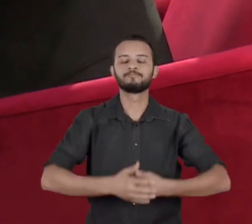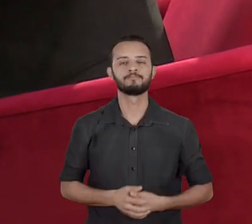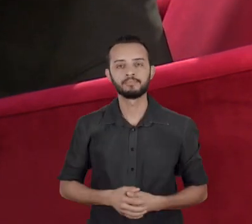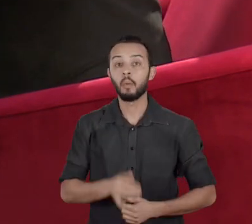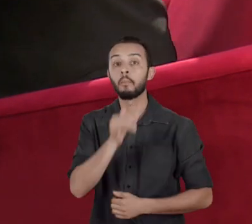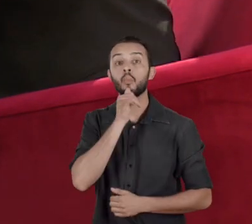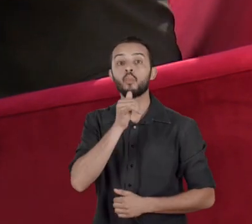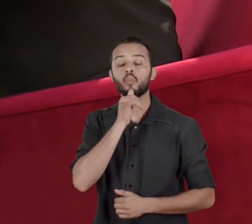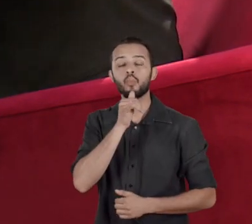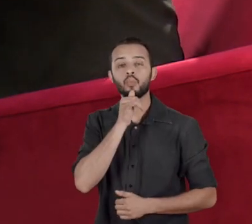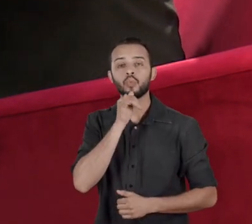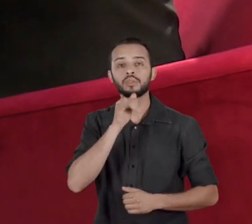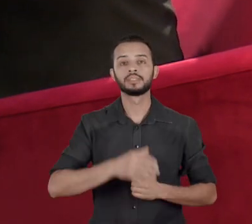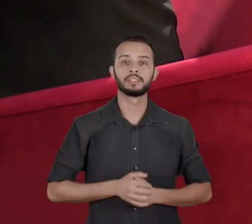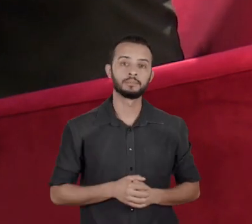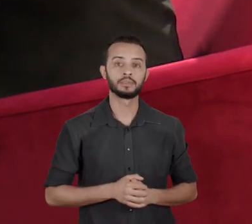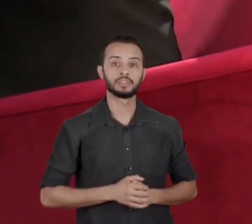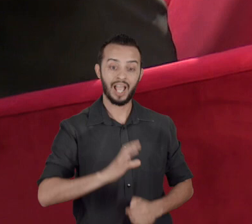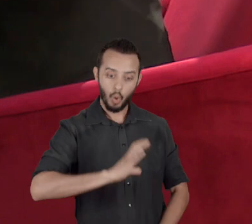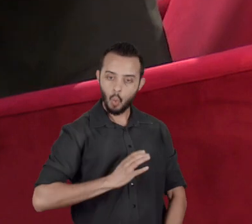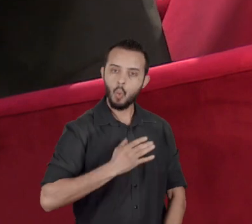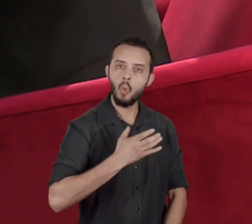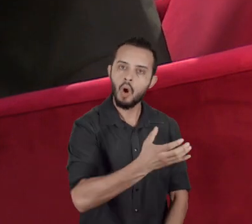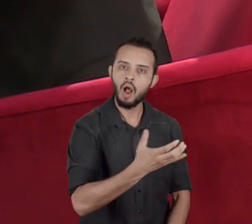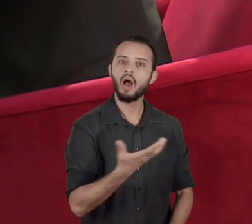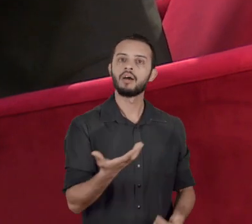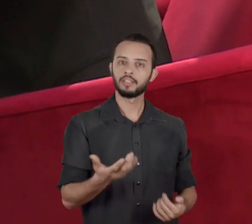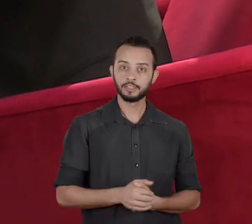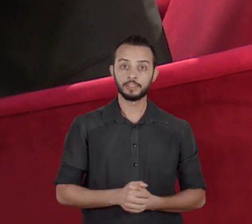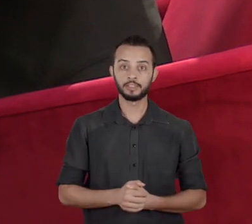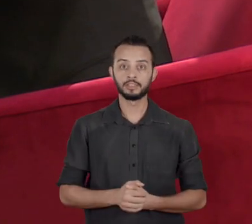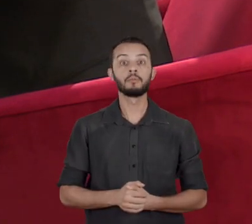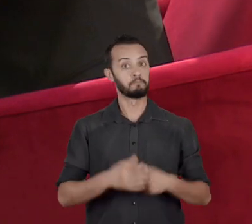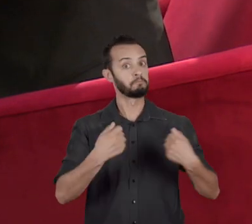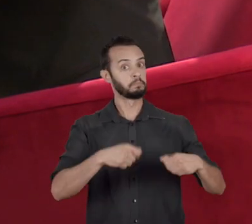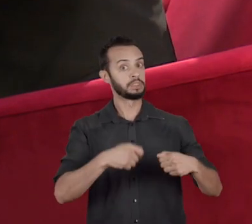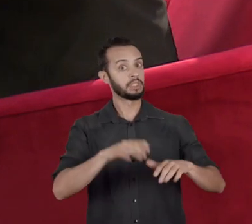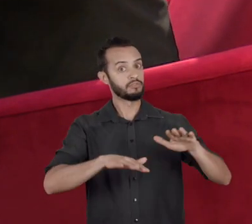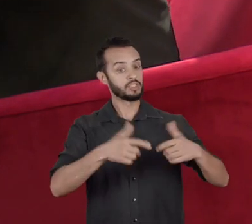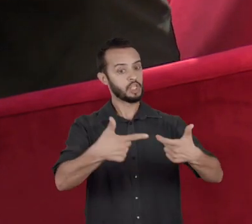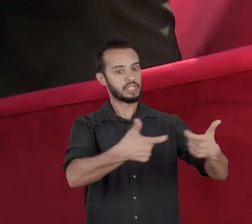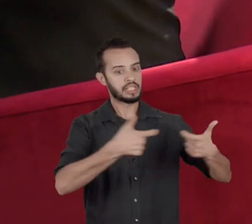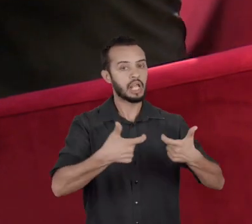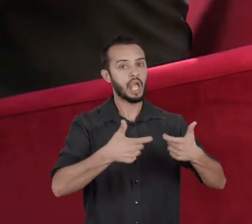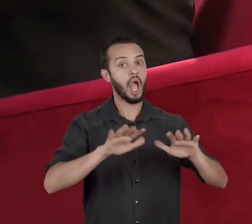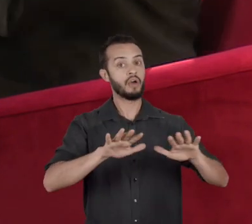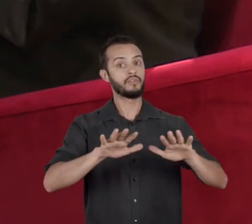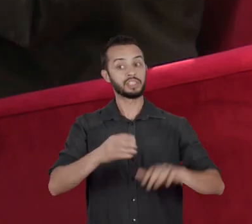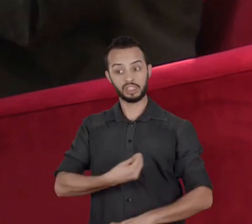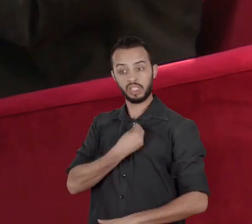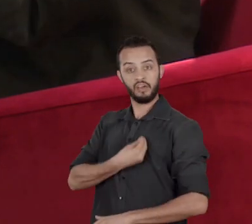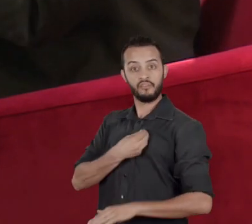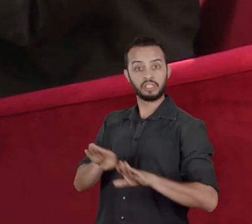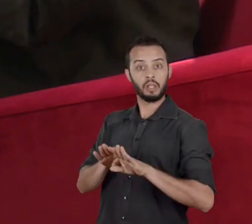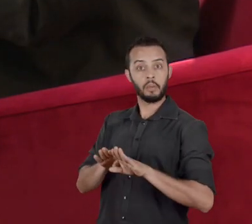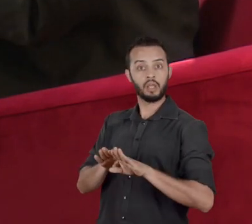Por exemplo, a da própria coragem que às vezes é necessária no campo de batalha, mas às vezes é necessária fora do campo de batalha.